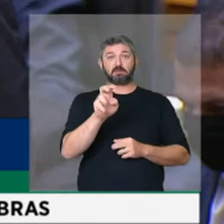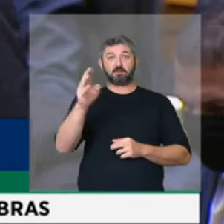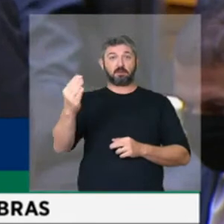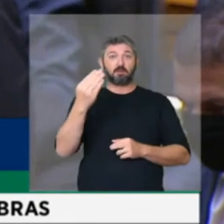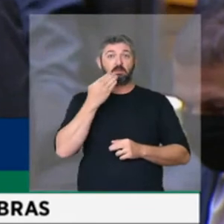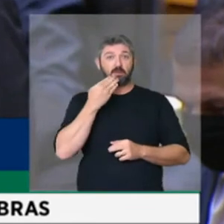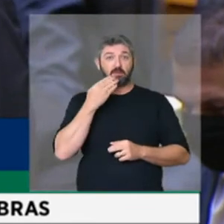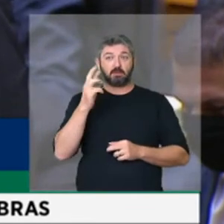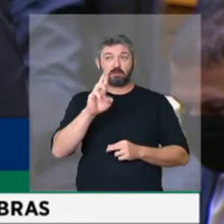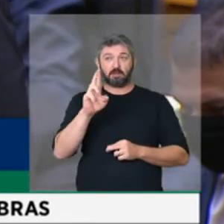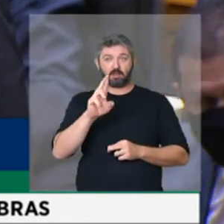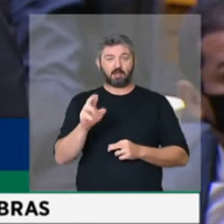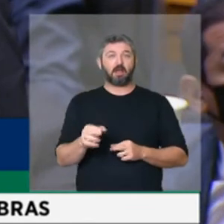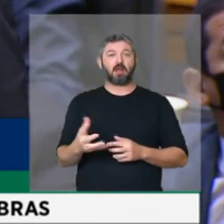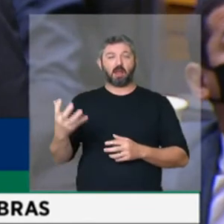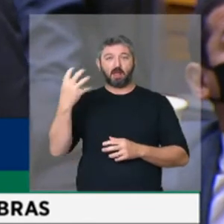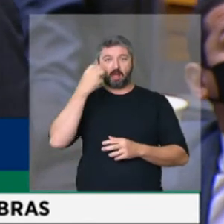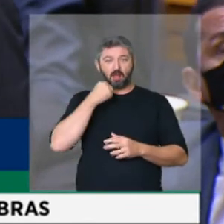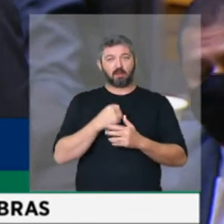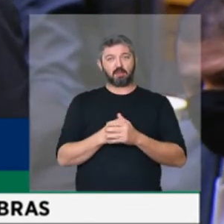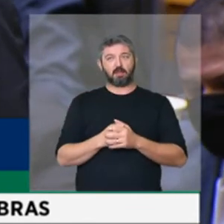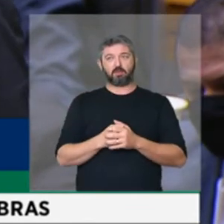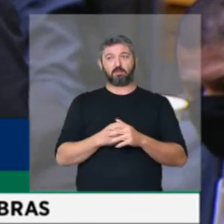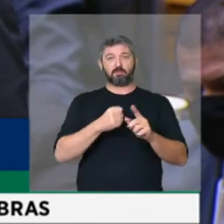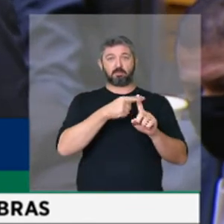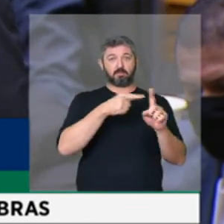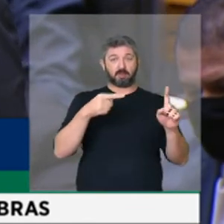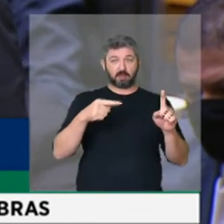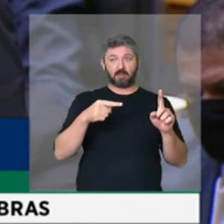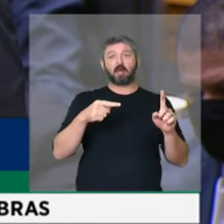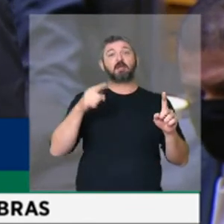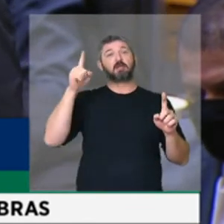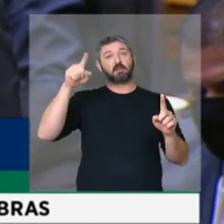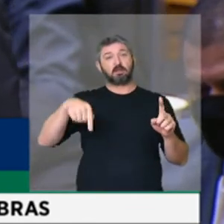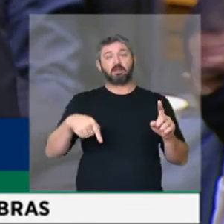CAPITALIZAÇÃO PERMITIRÁQUE 25 BILHÕES DE REAIS SEJAM ARRECADADOS E METADE VÁ PARA REDUZIR A CONTA DA ENERGIA,